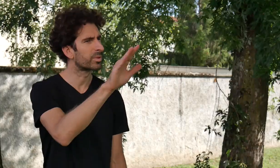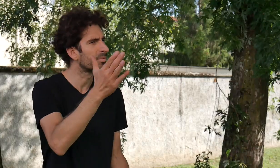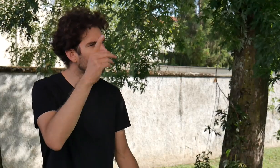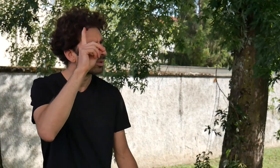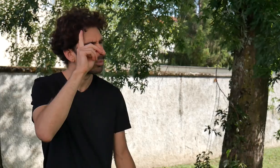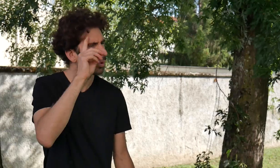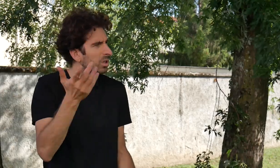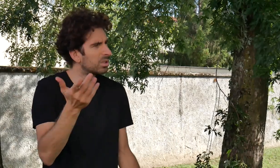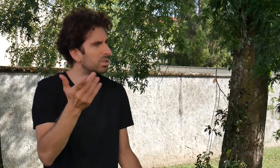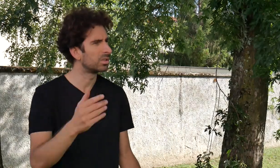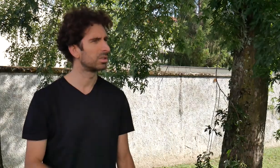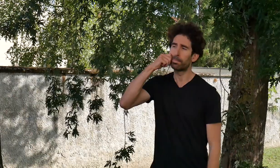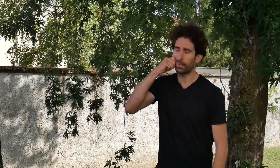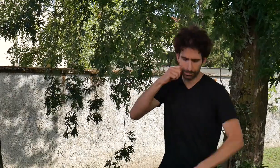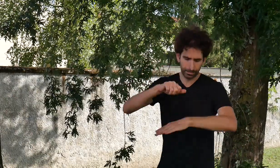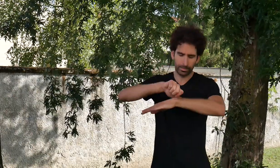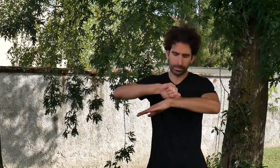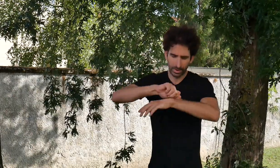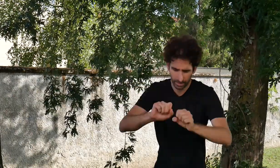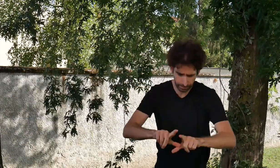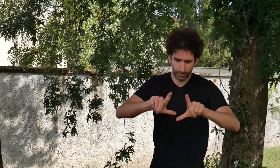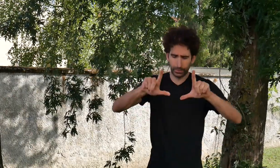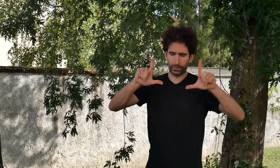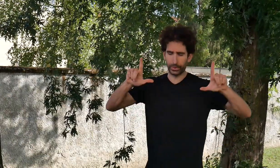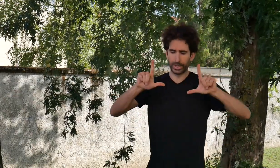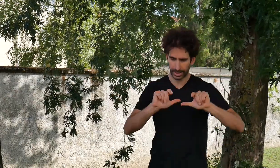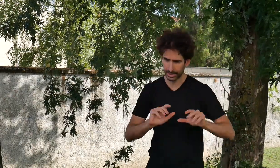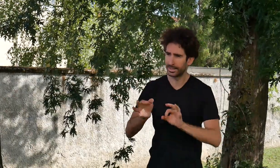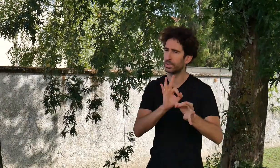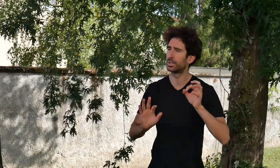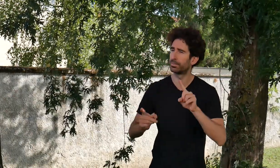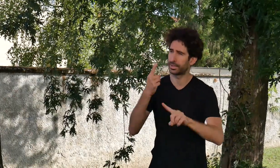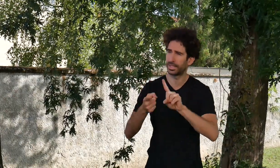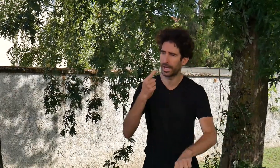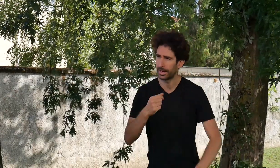Mais pourquoi ? Dans la peau se trouve des cellules spécialisées.